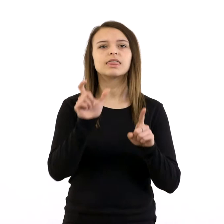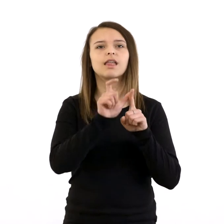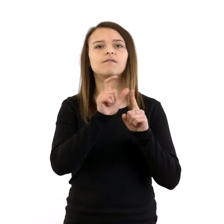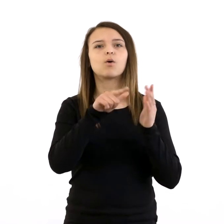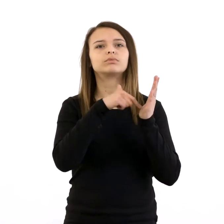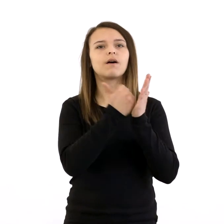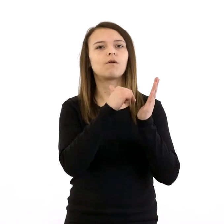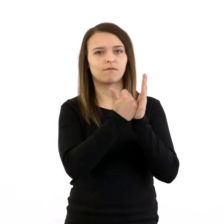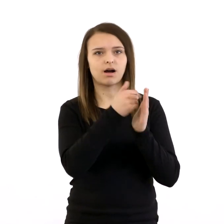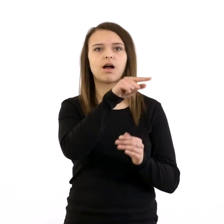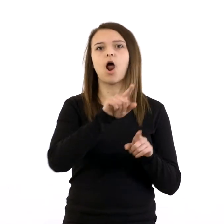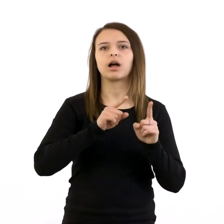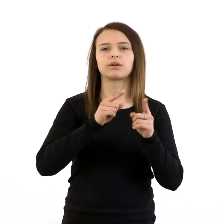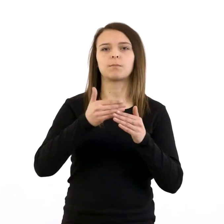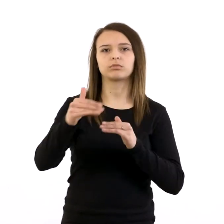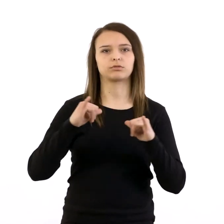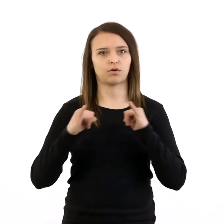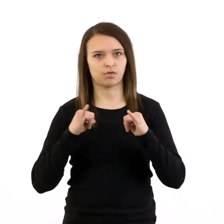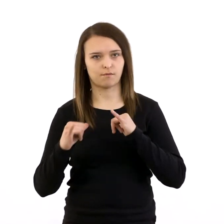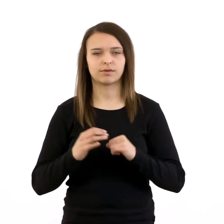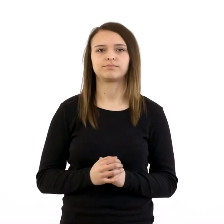1. Ustawowa definicja organizacji pozarządowej